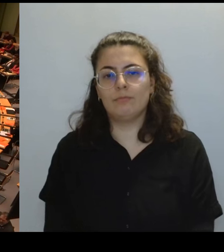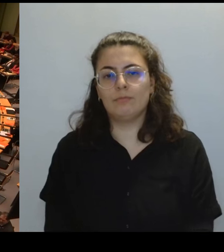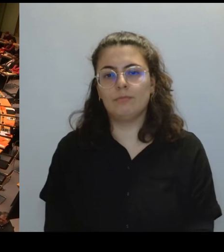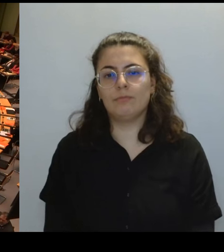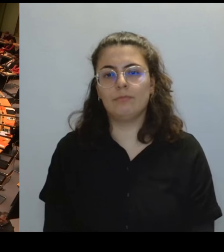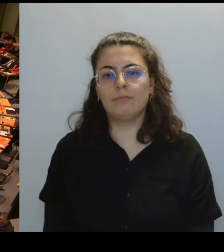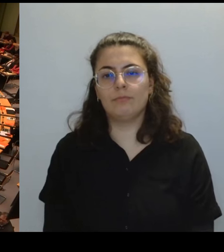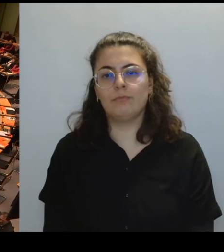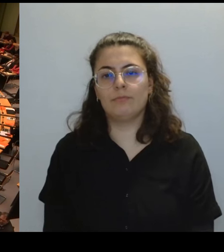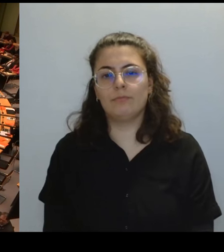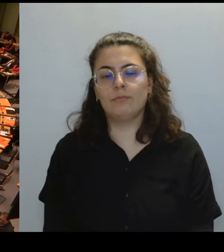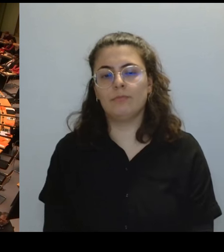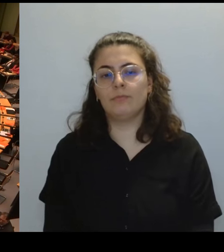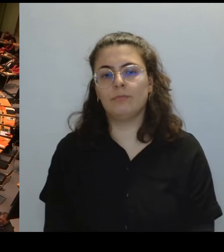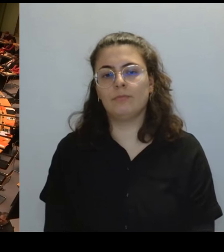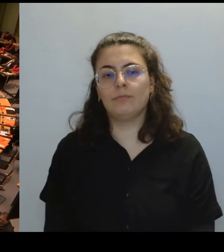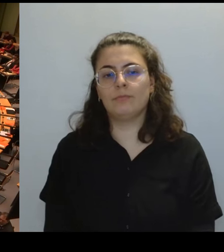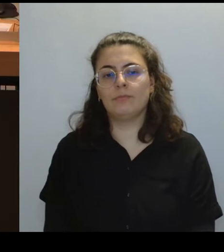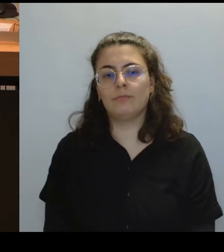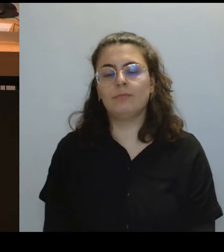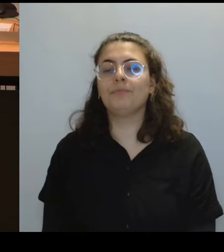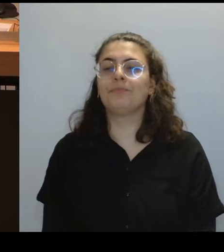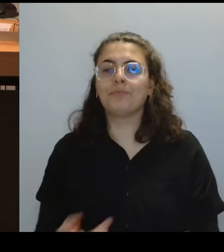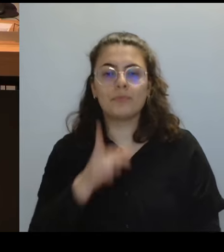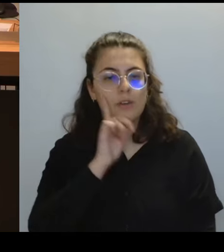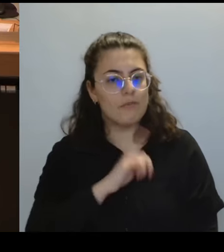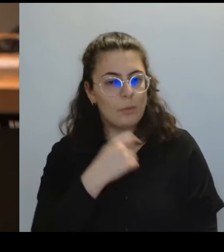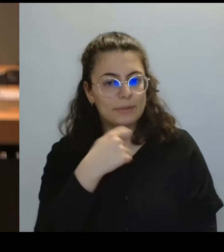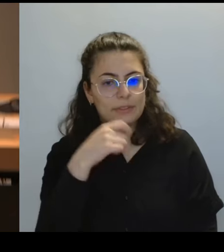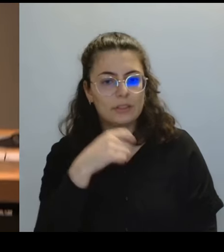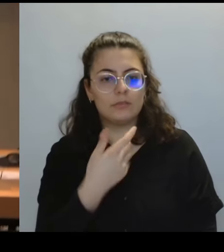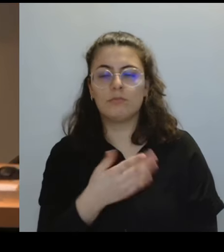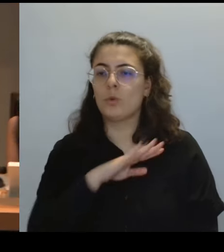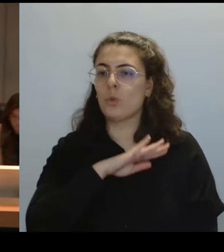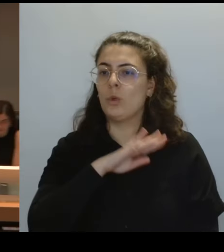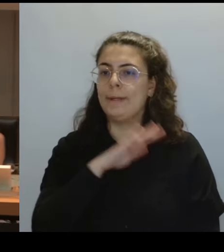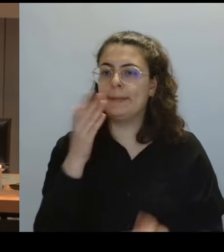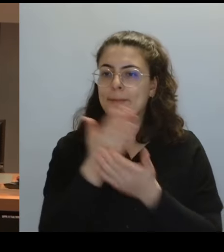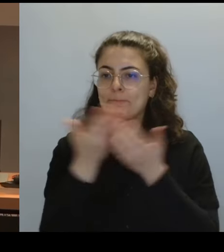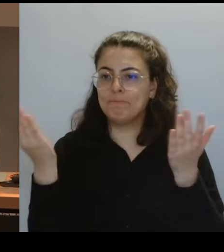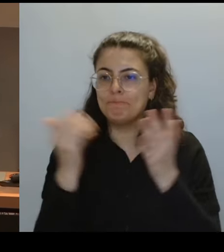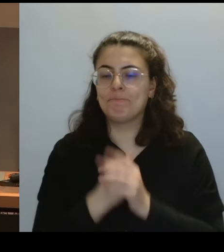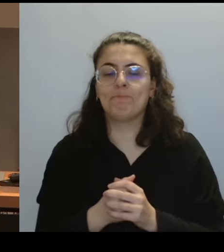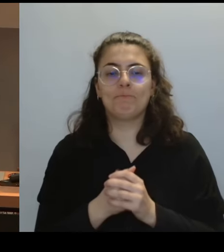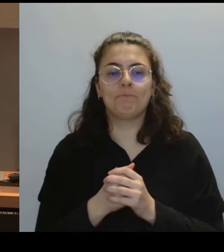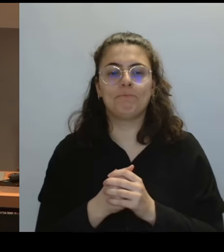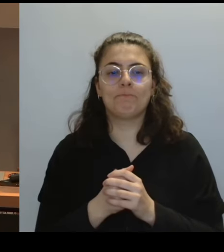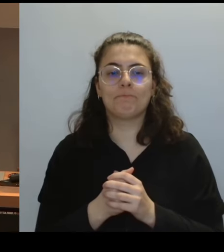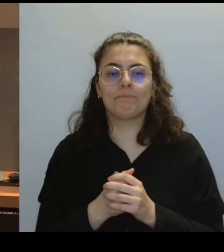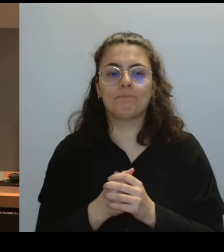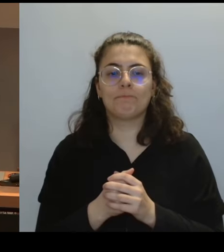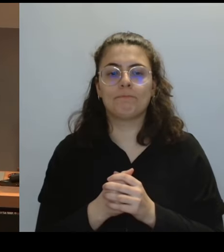Frau Präsidentin! Sehr geehrte Kolleginnen und Kollegen. In der Tat sind das Fragen. Harte Fragen über